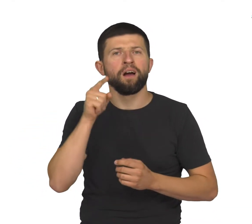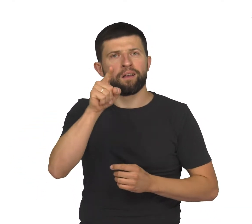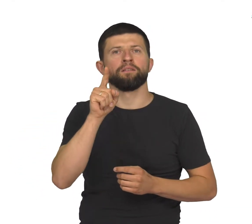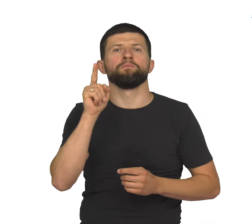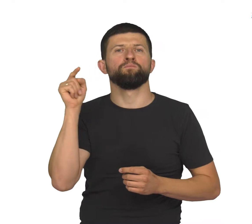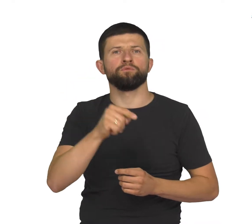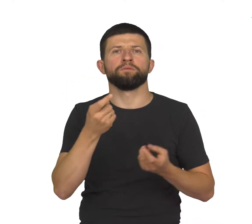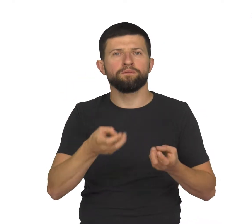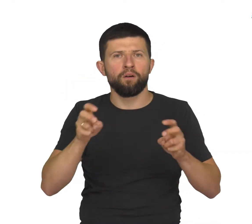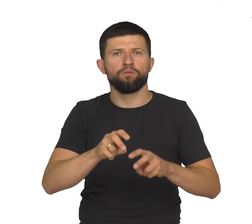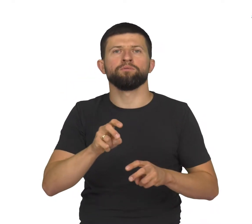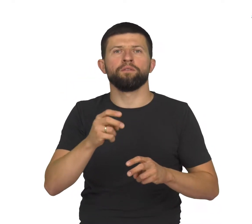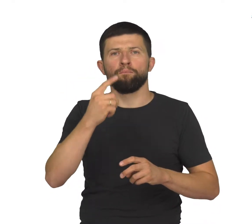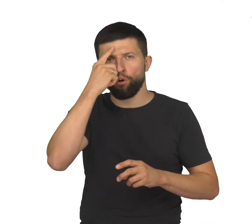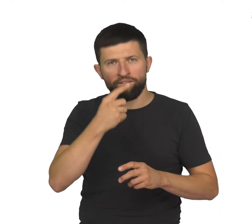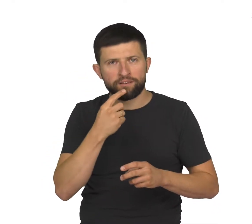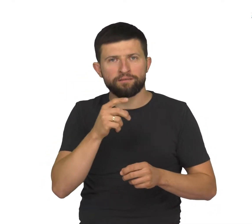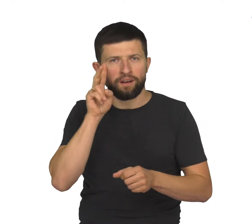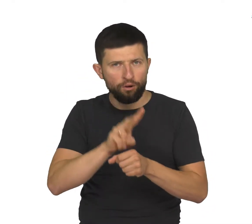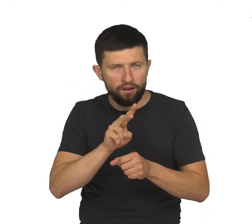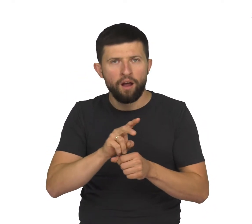jednak musisz mieć do tego profil zaufany